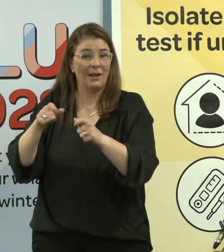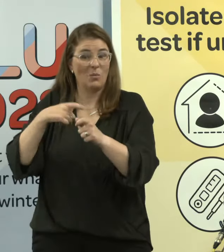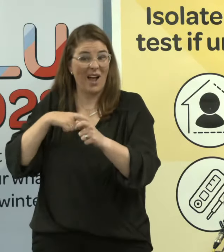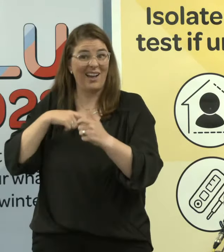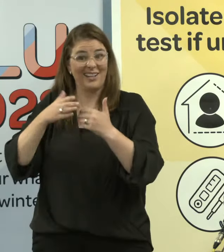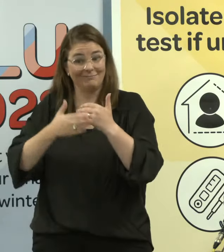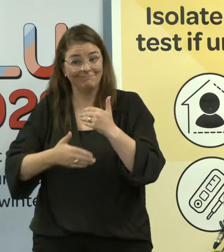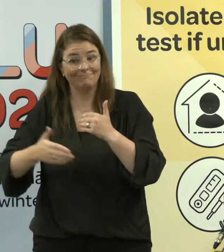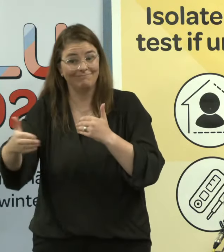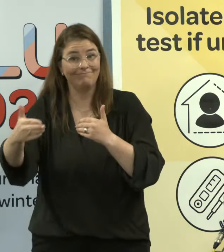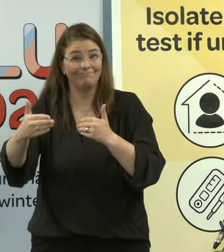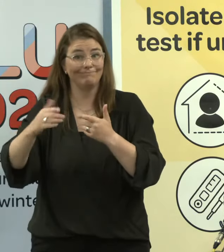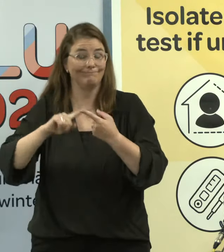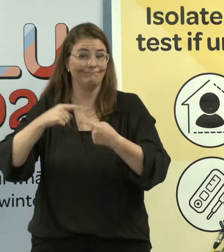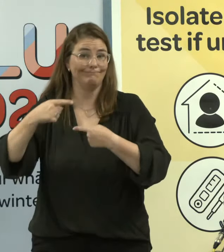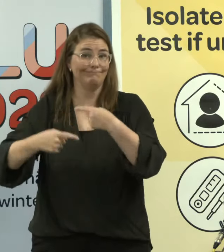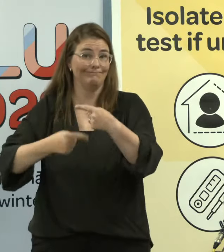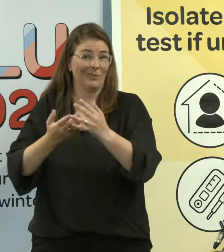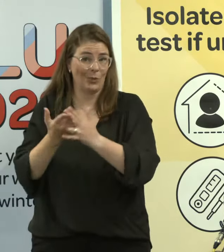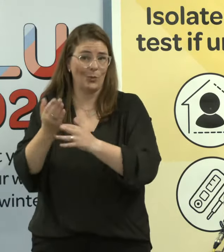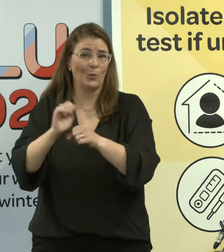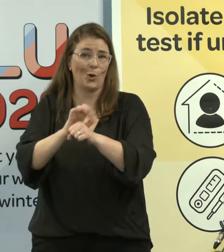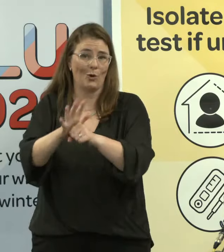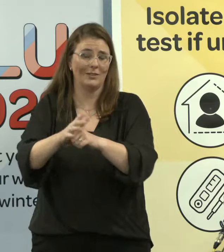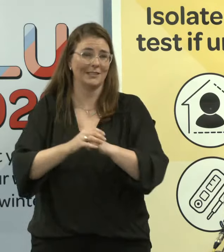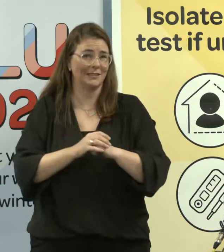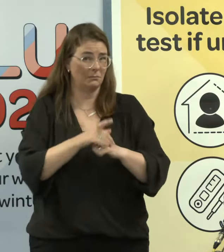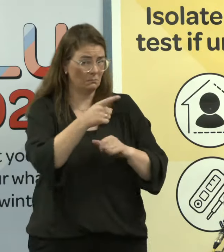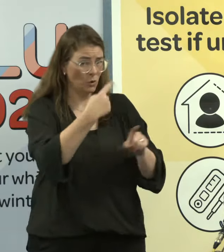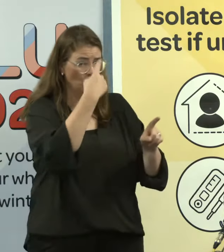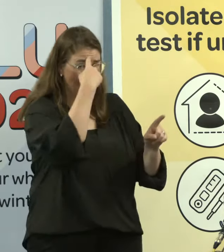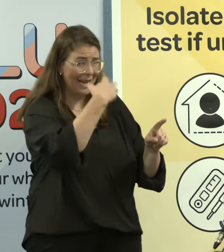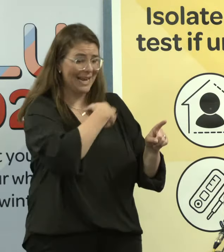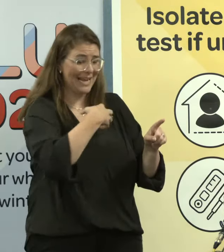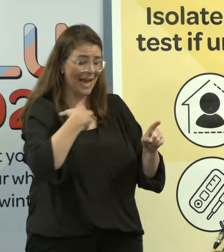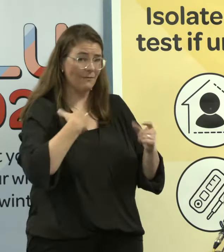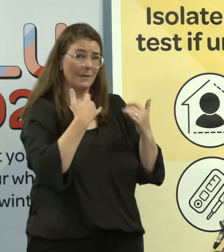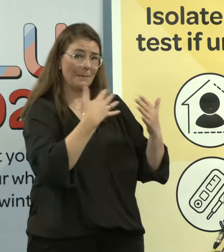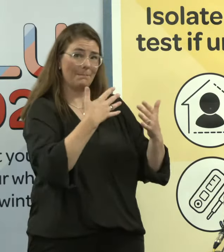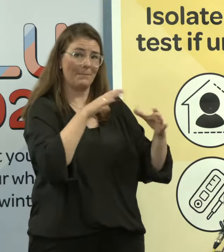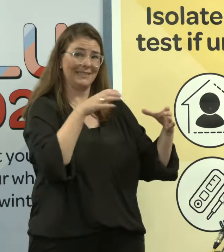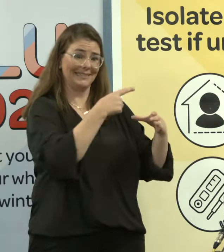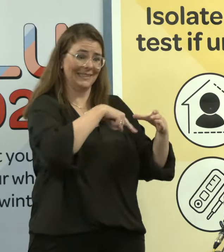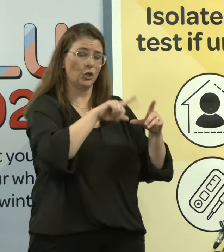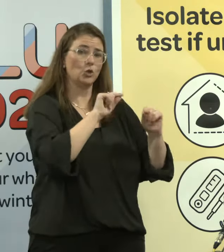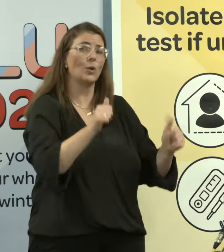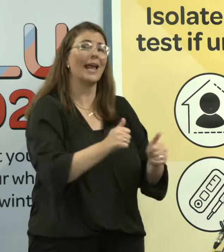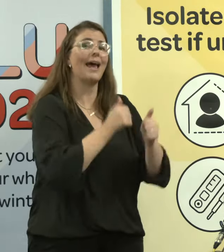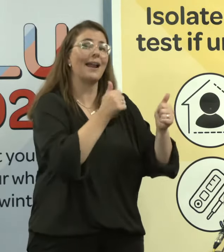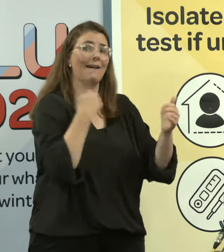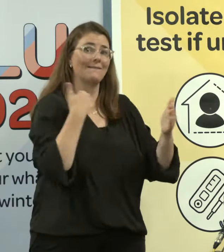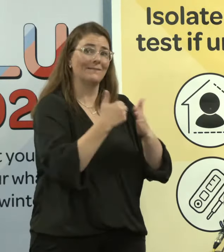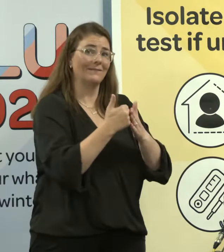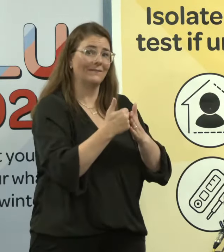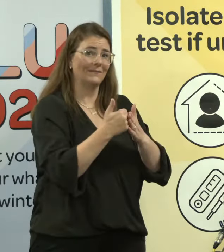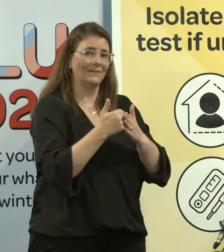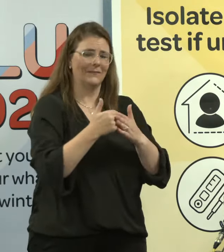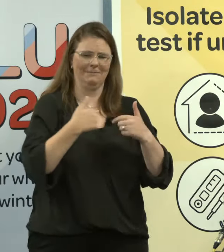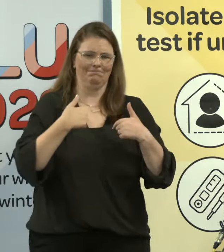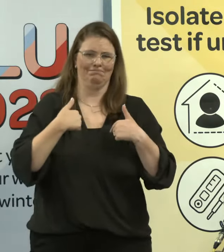tatou ki ta tatou e taea ai ki